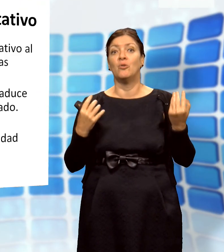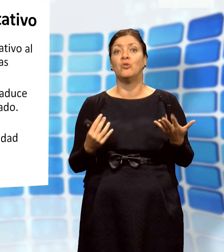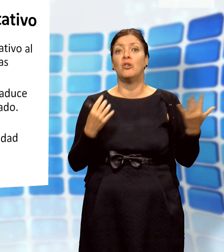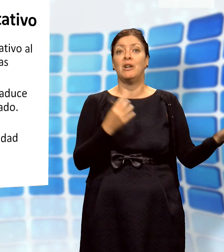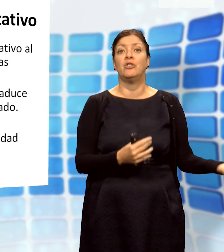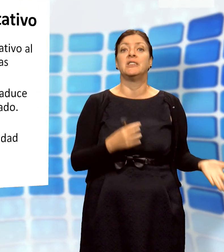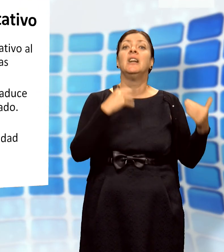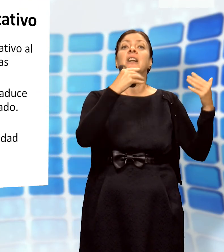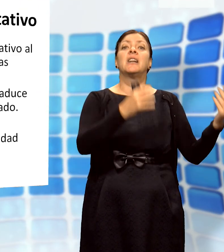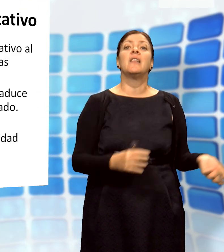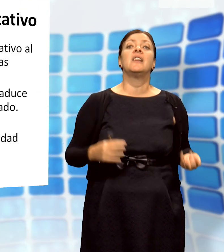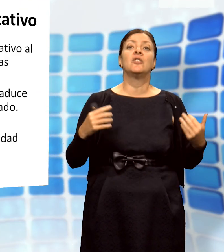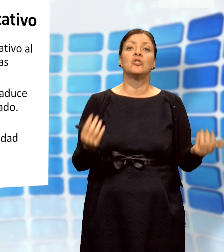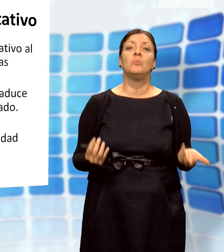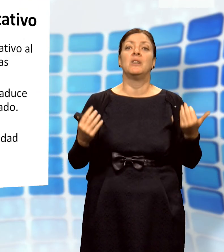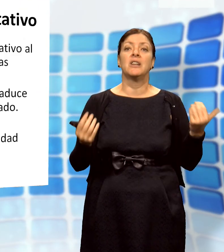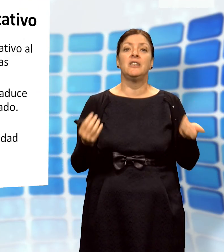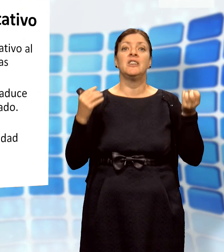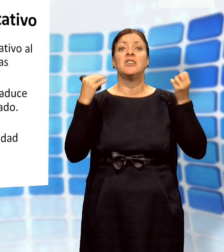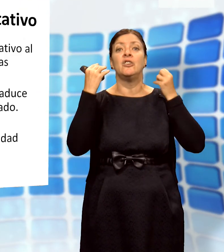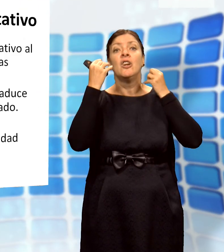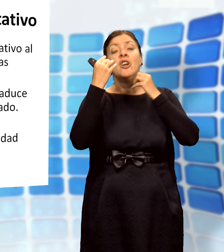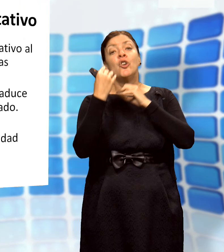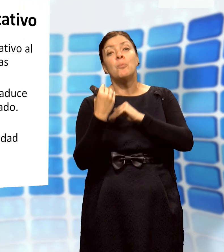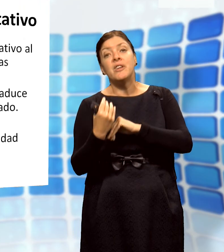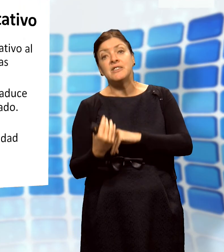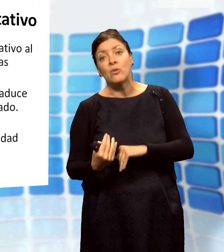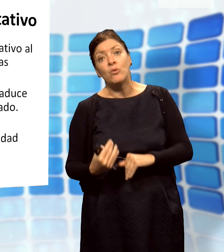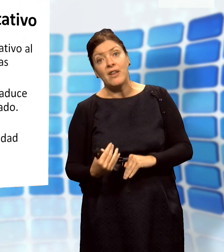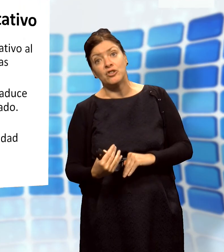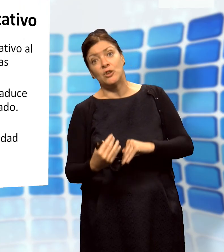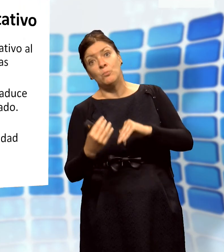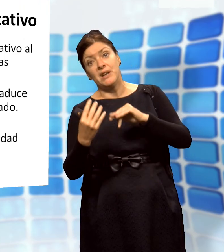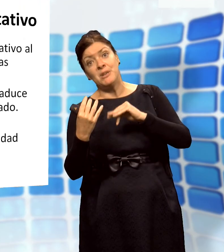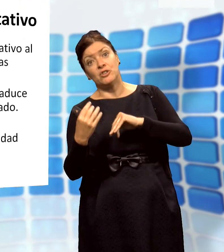conjunto de valores, creencias y costumbres, leyes... no pueden ser jugados según parámetros